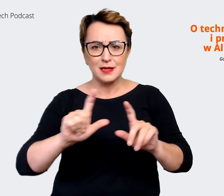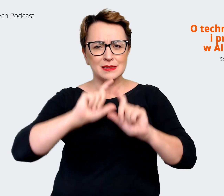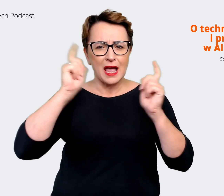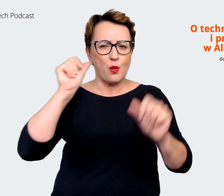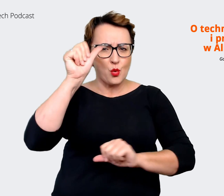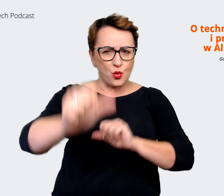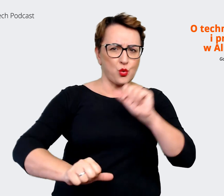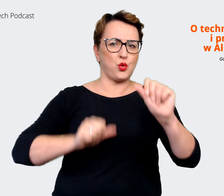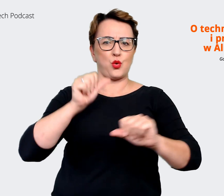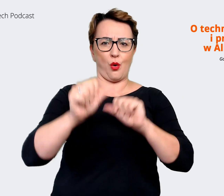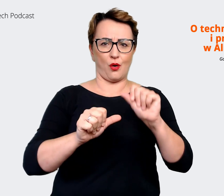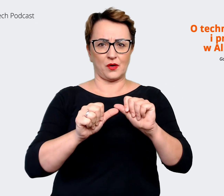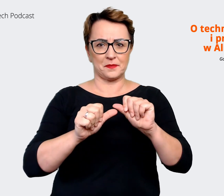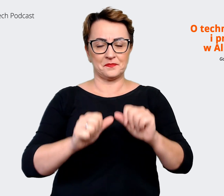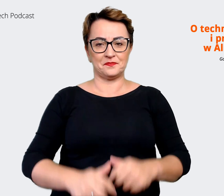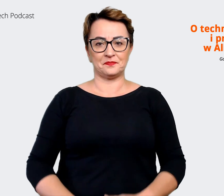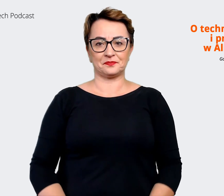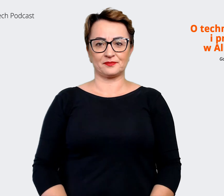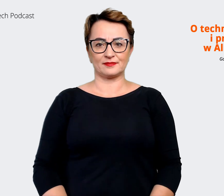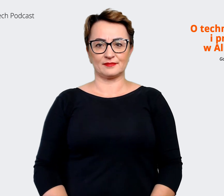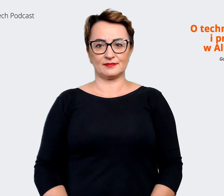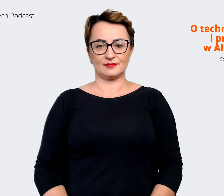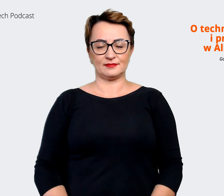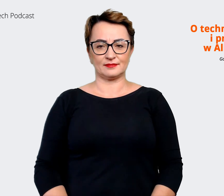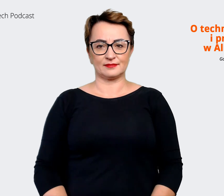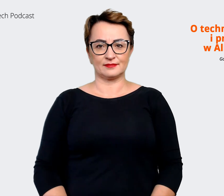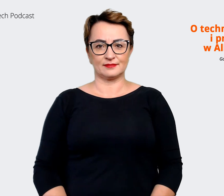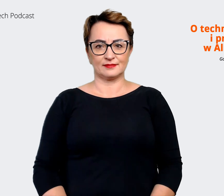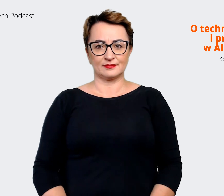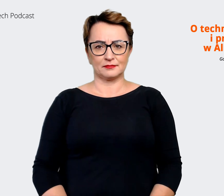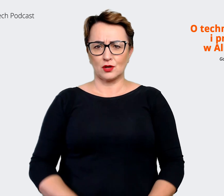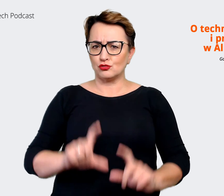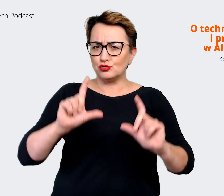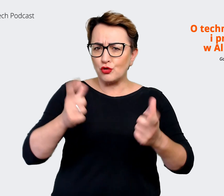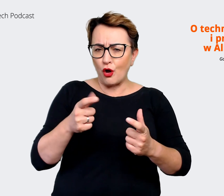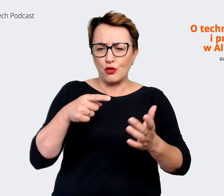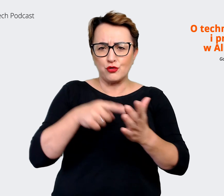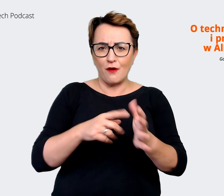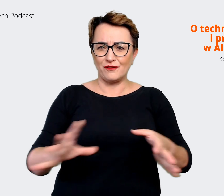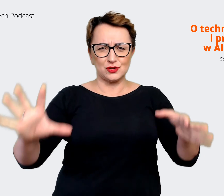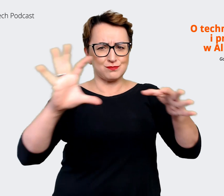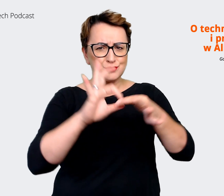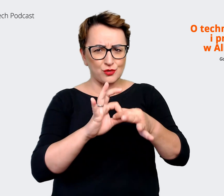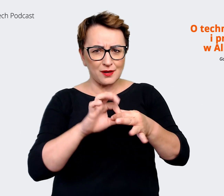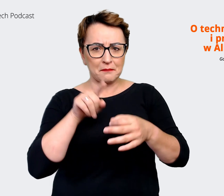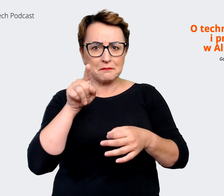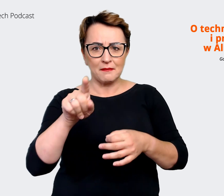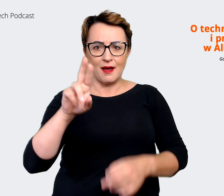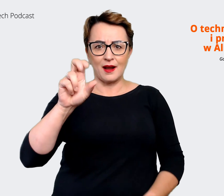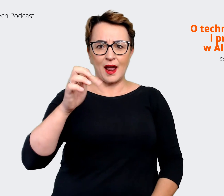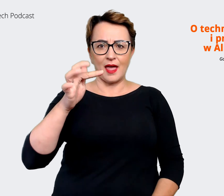7 dni w tygodniu, 365 lub 6 dni w roku? I co z tym wszystkim wspólnego ma Ratatuj?